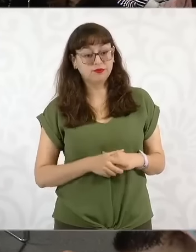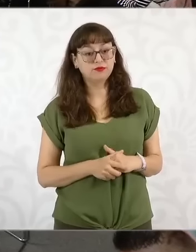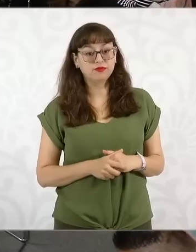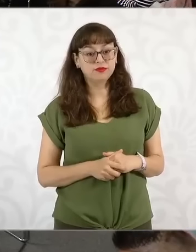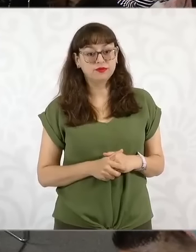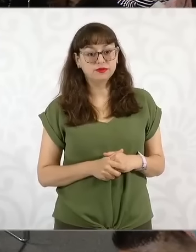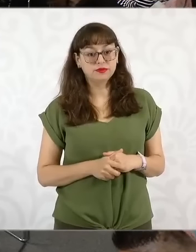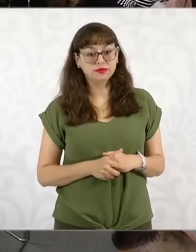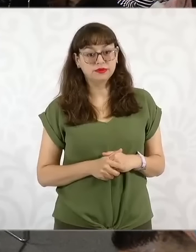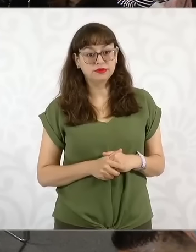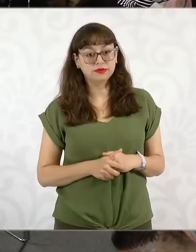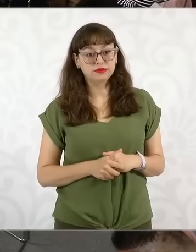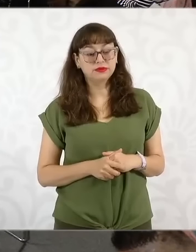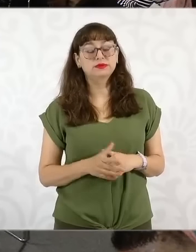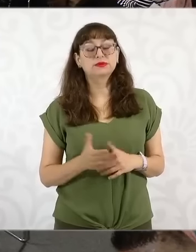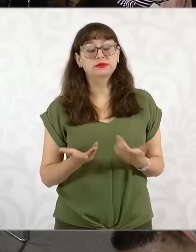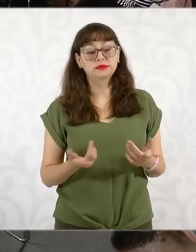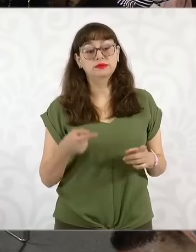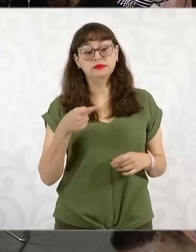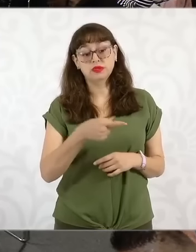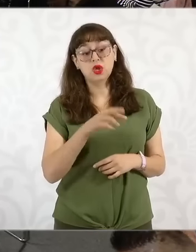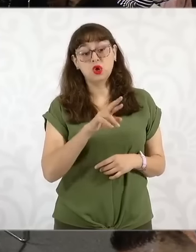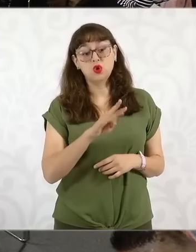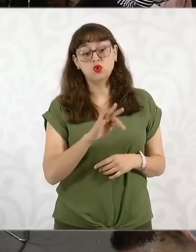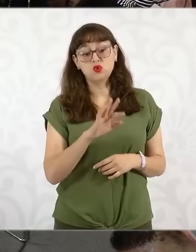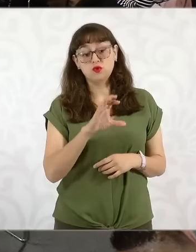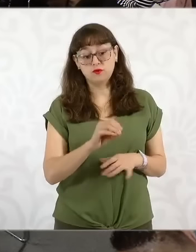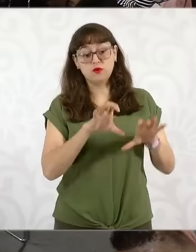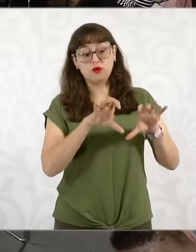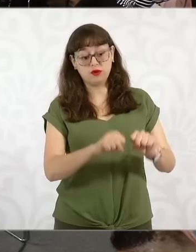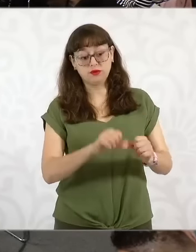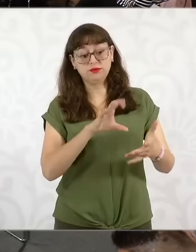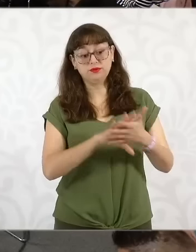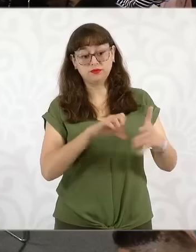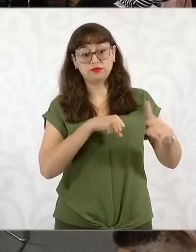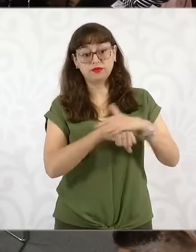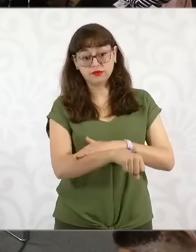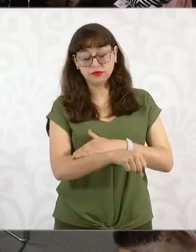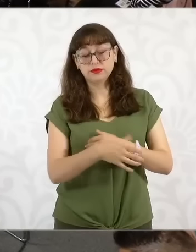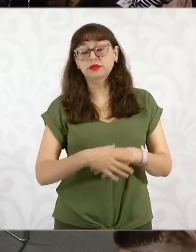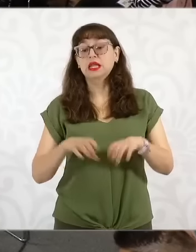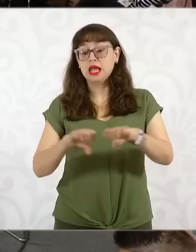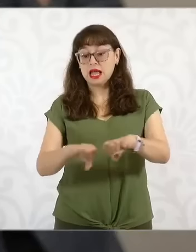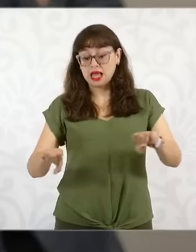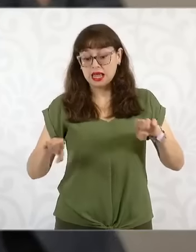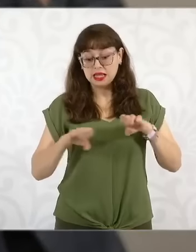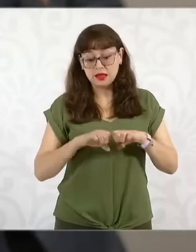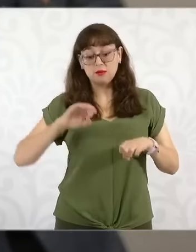de RUFO Apple y la coordinación de los gabinetes de seguridad nacional con los estados, también